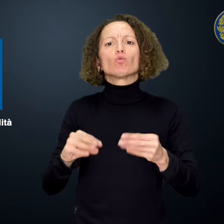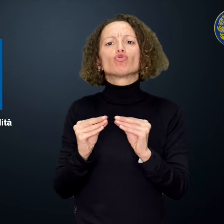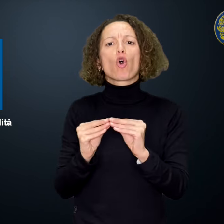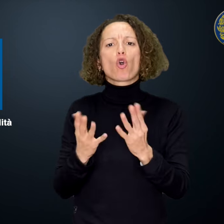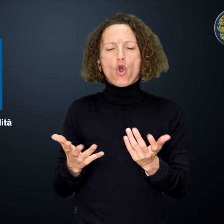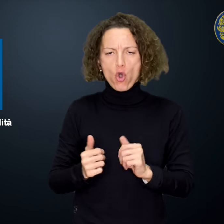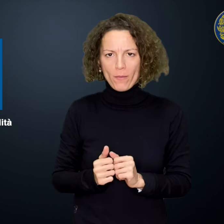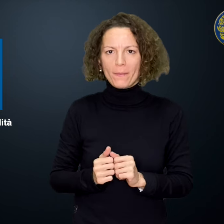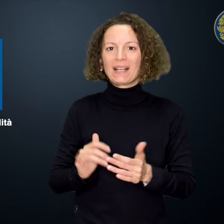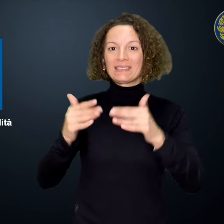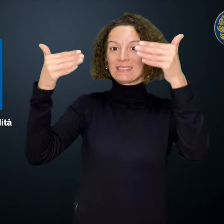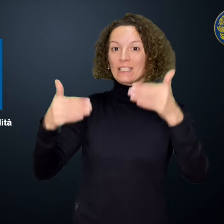COME FUNZIONA?